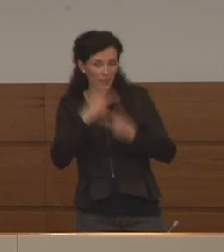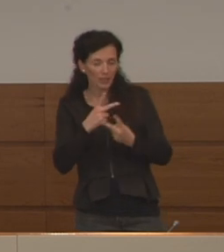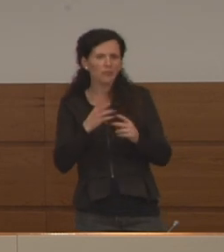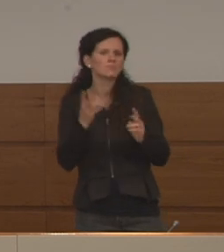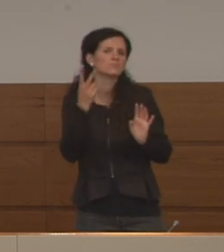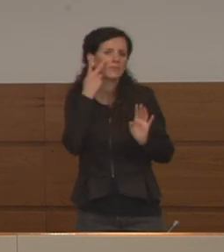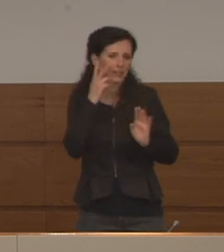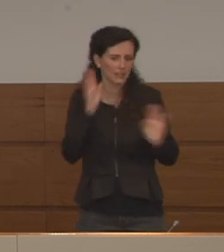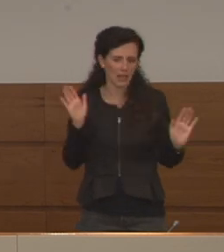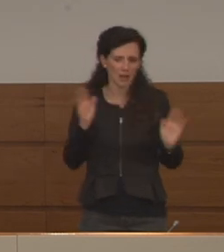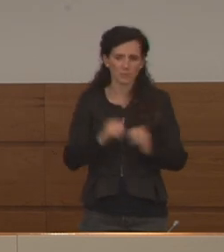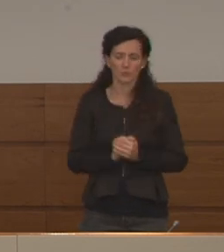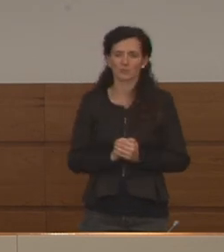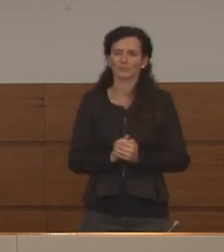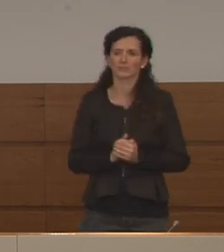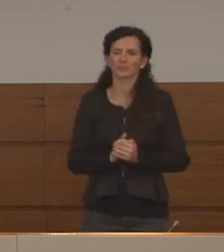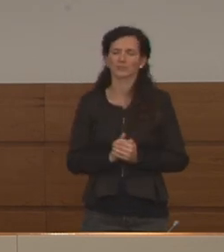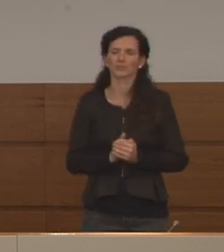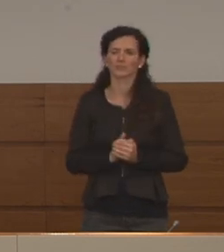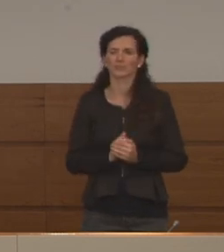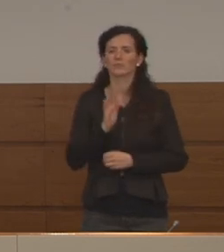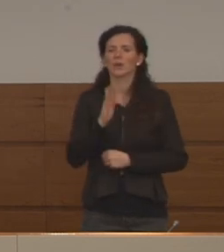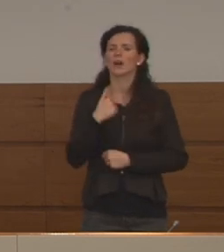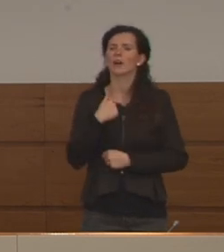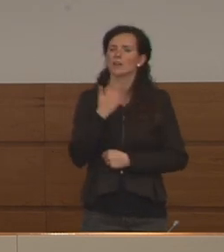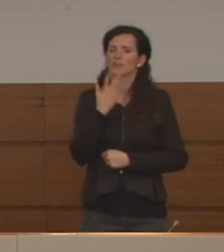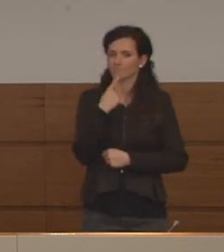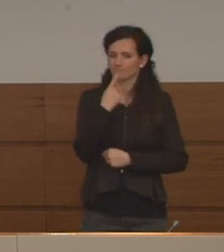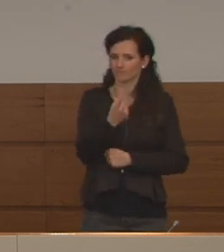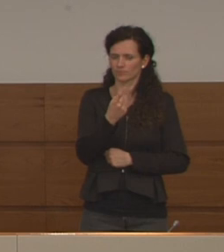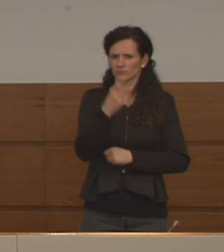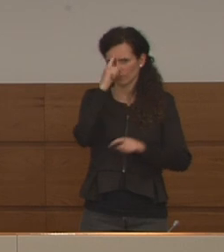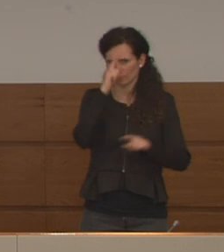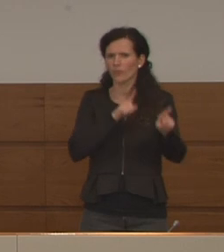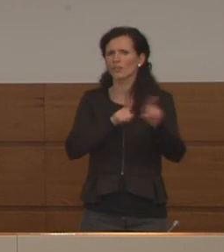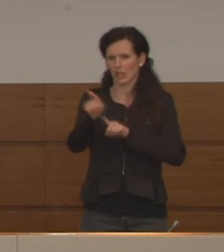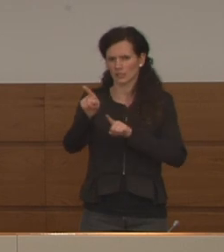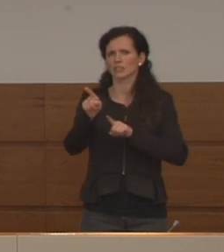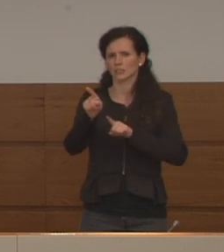C'è un fraintendimento sui livelli di autonomia dell'Agenzia.